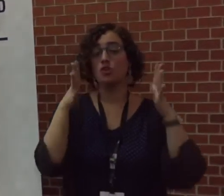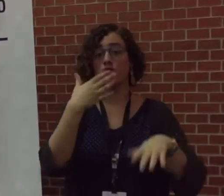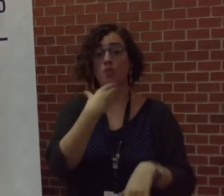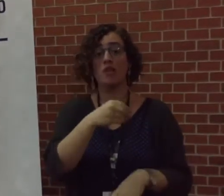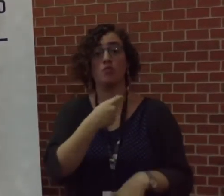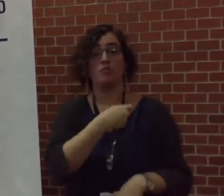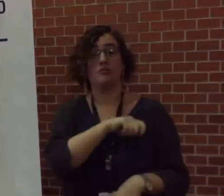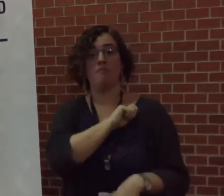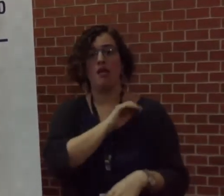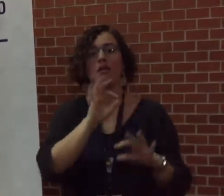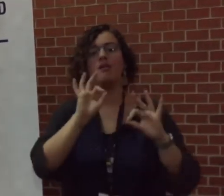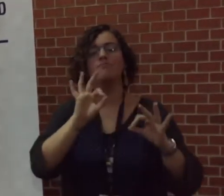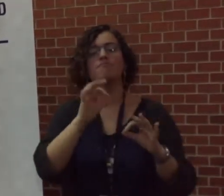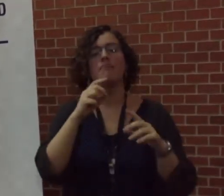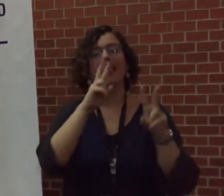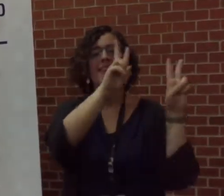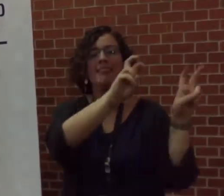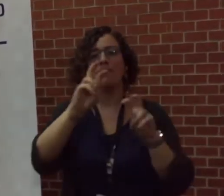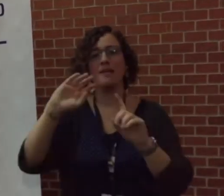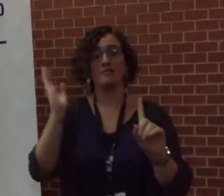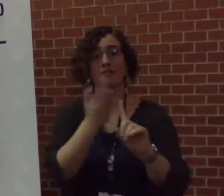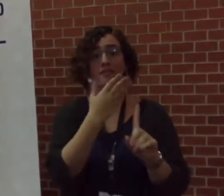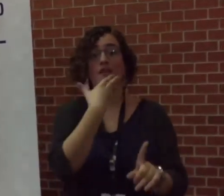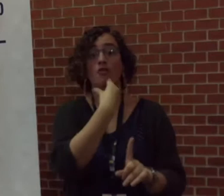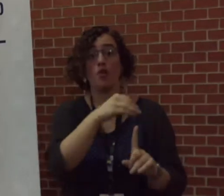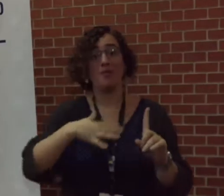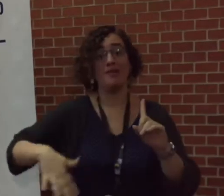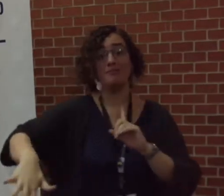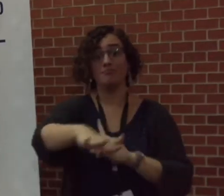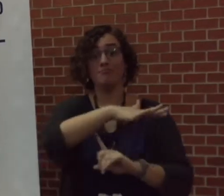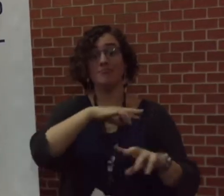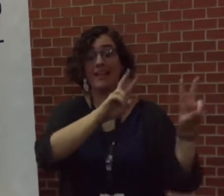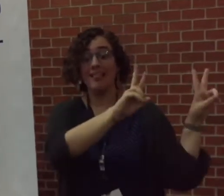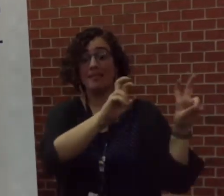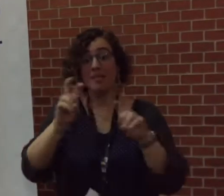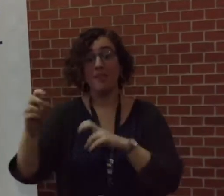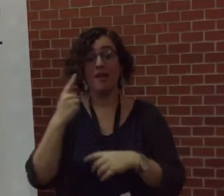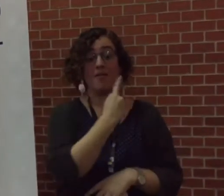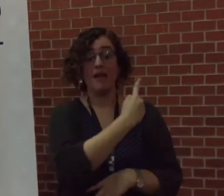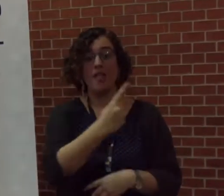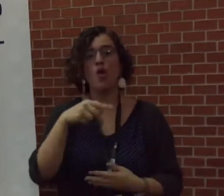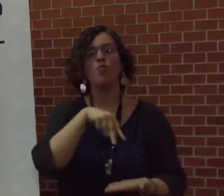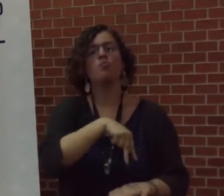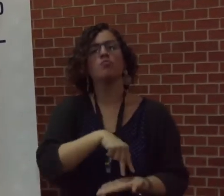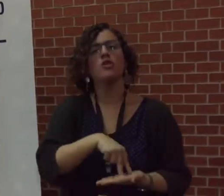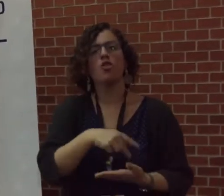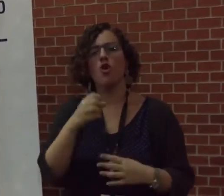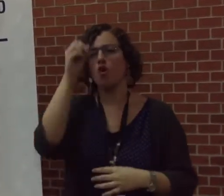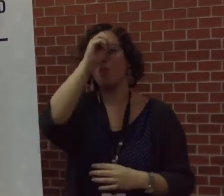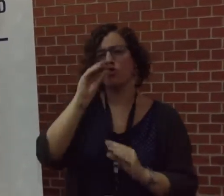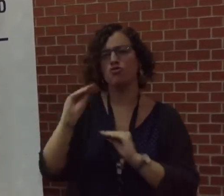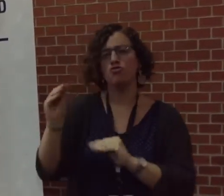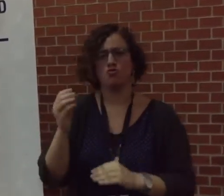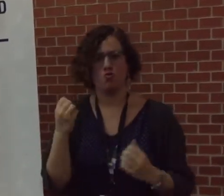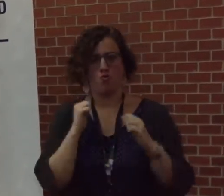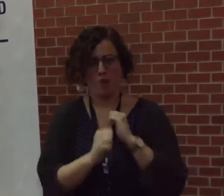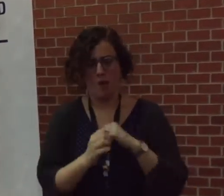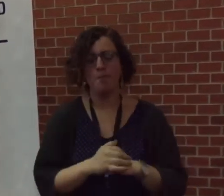que refleja la posición del CJE en relación a diferentes temáticas que afectan a la juventud.